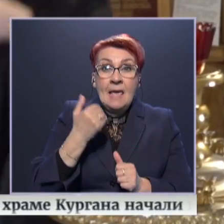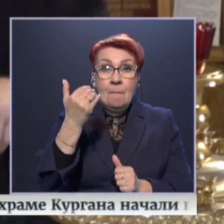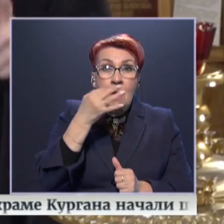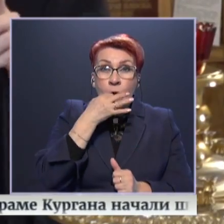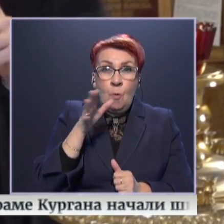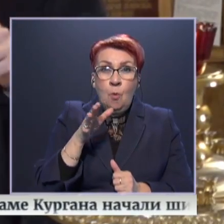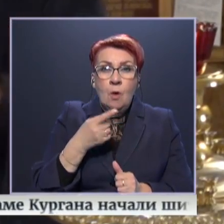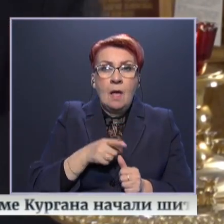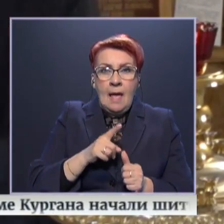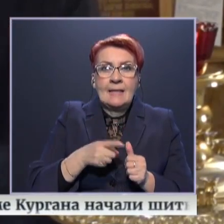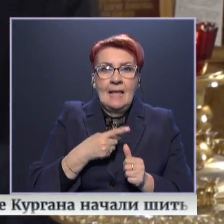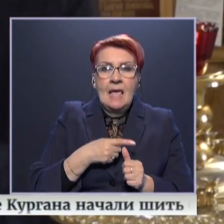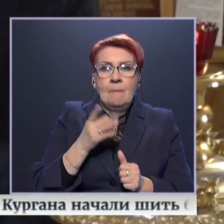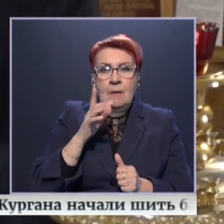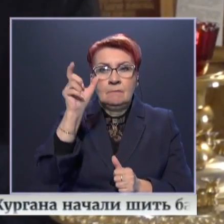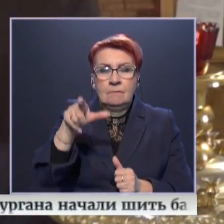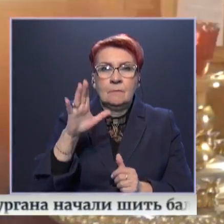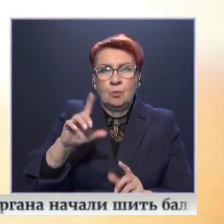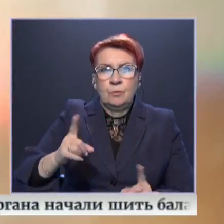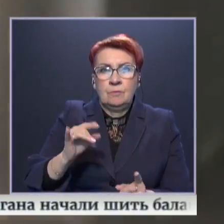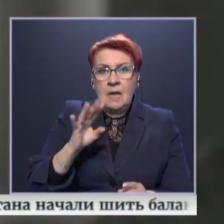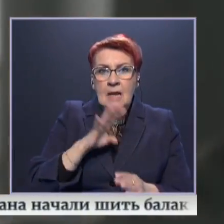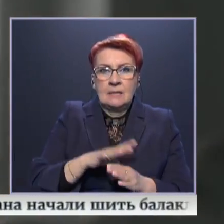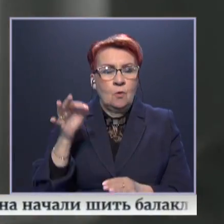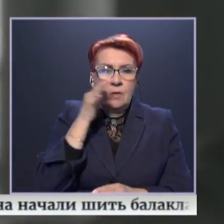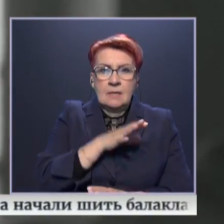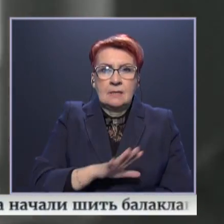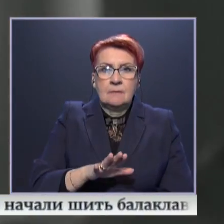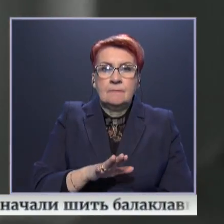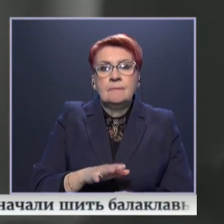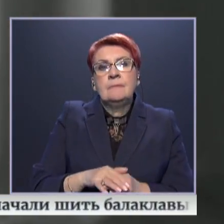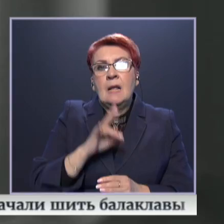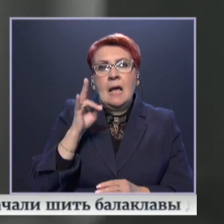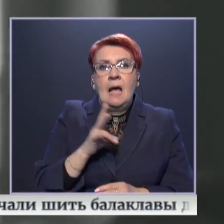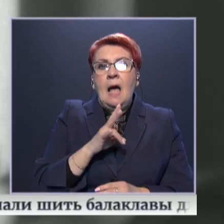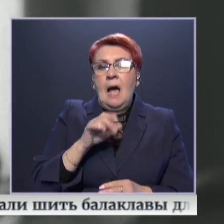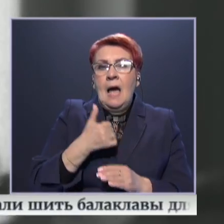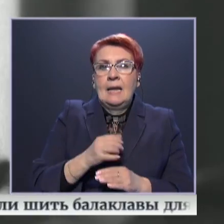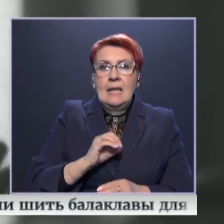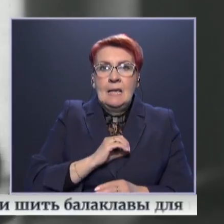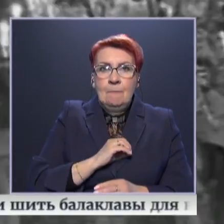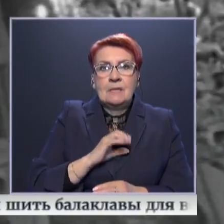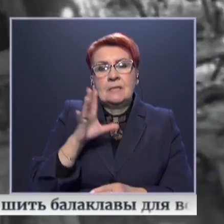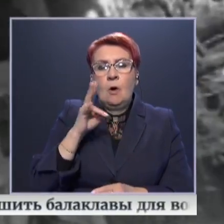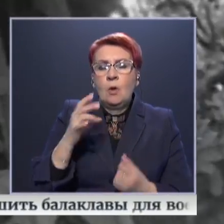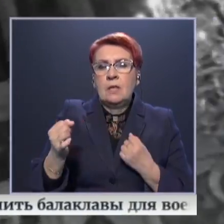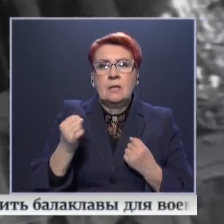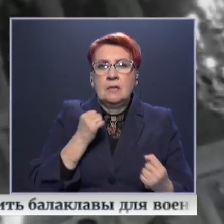имя сразу возглавит расстрельный Список архиепископ серафи проявил себя стойким исповедником и мужественным хранителем